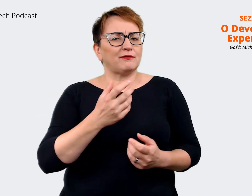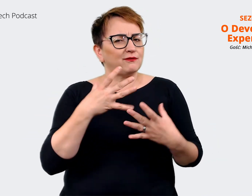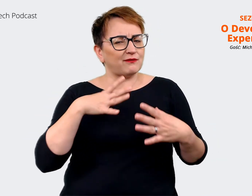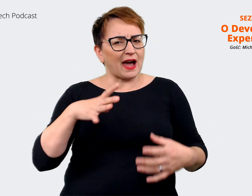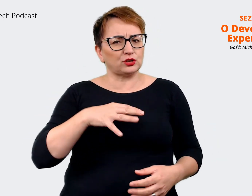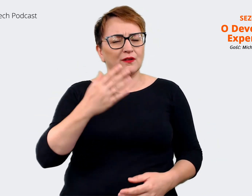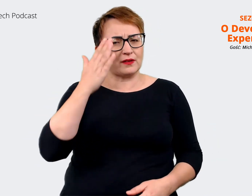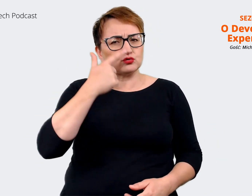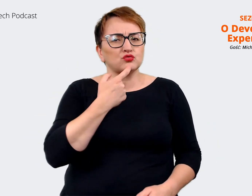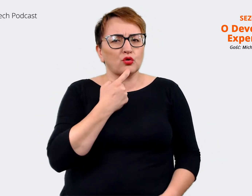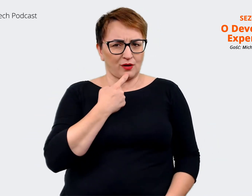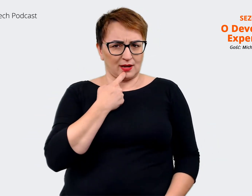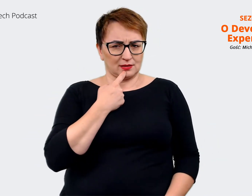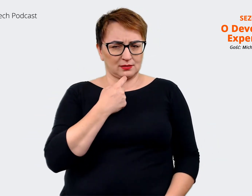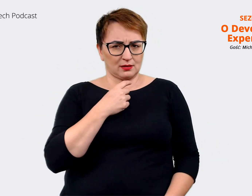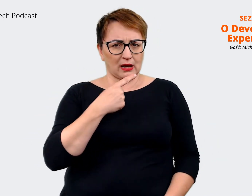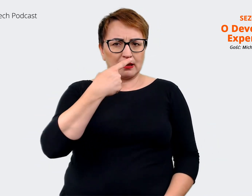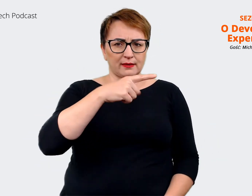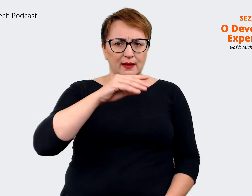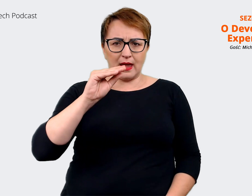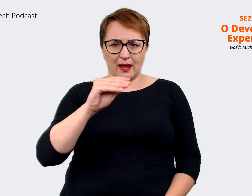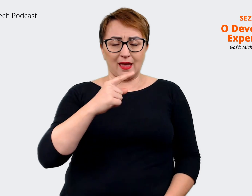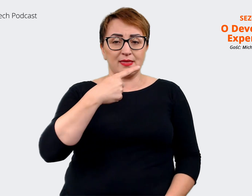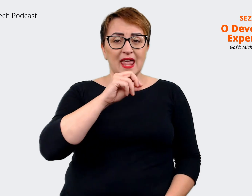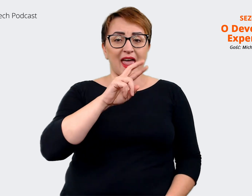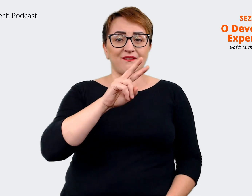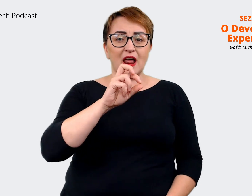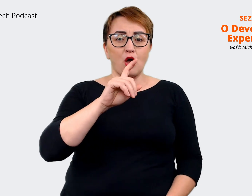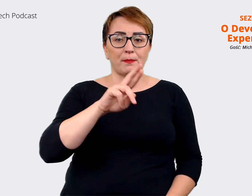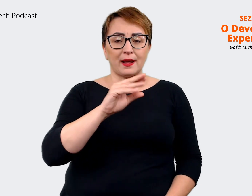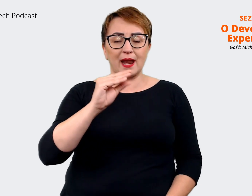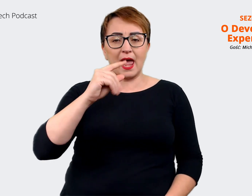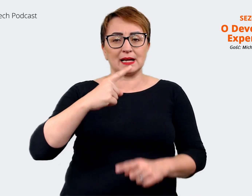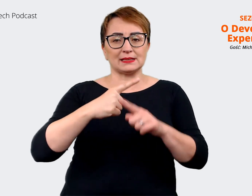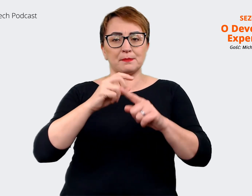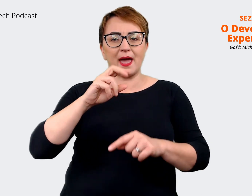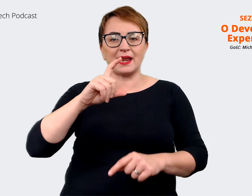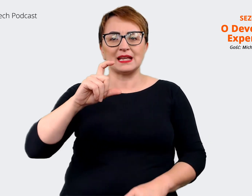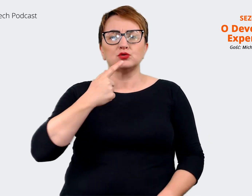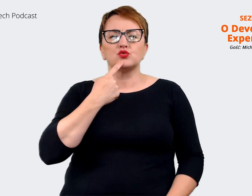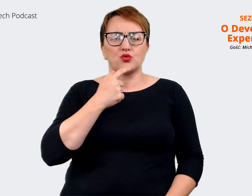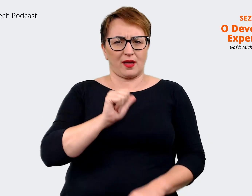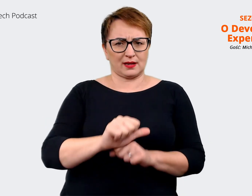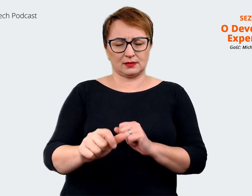jest. Więc czym jest developer experience? Michał: To jest taki dosyć modny od pewnego